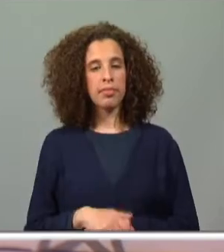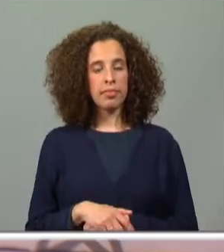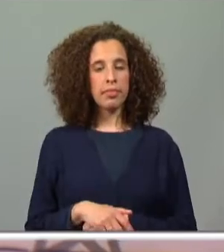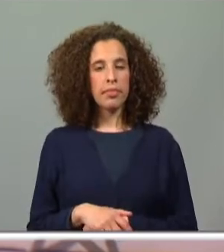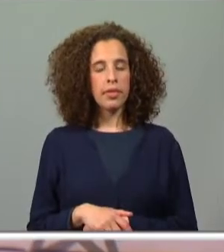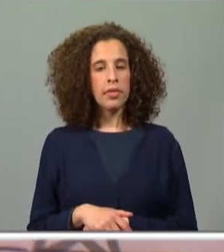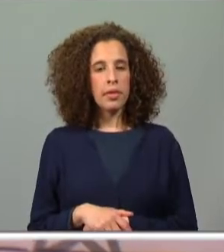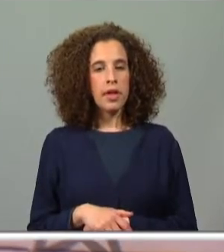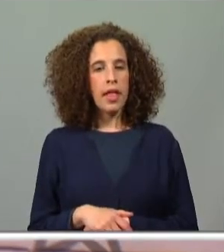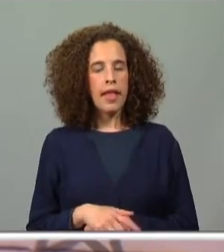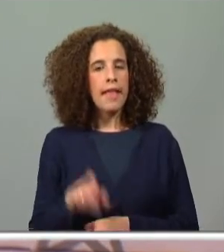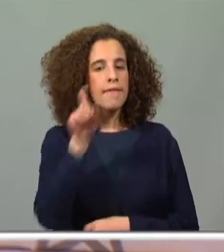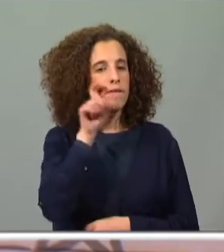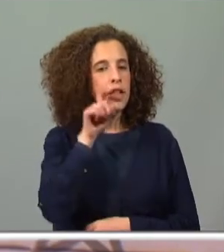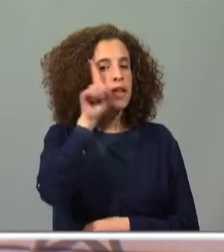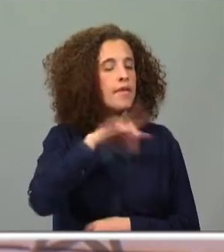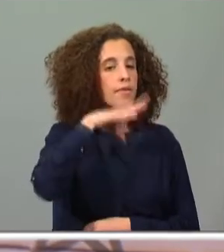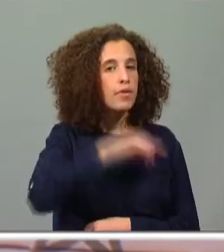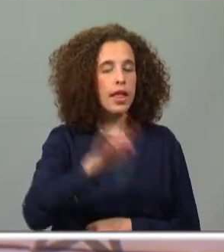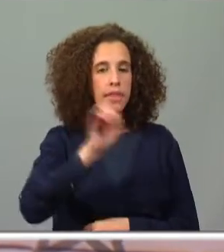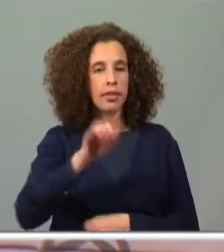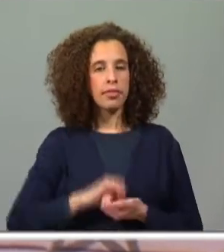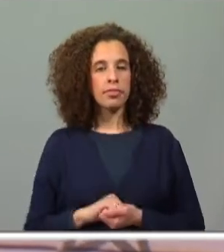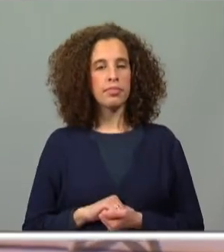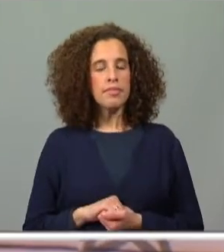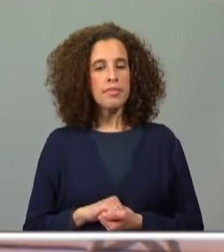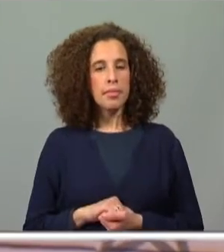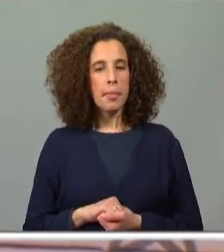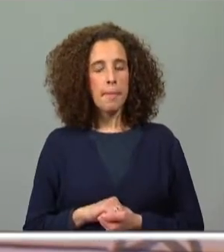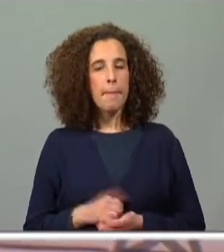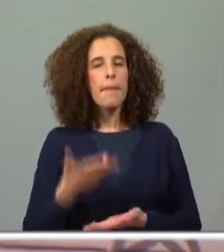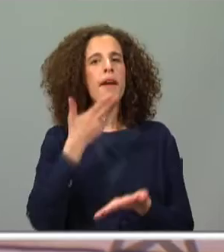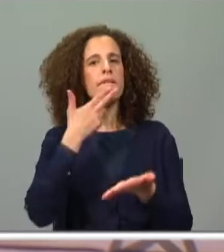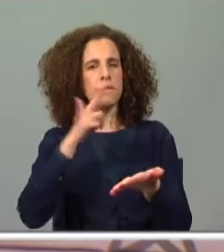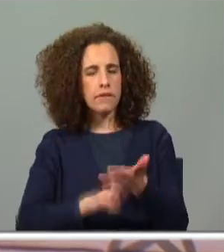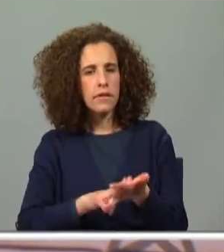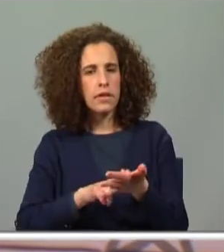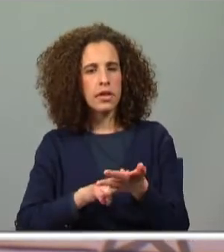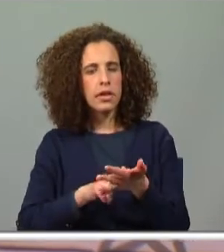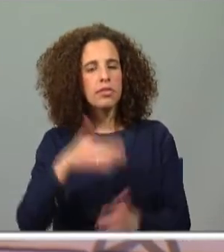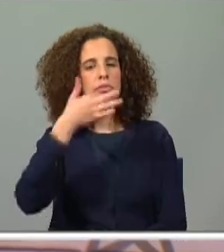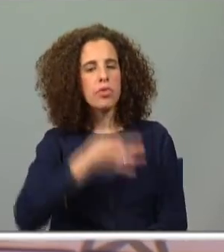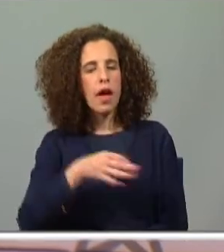a tentação de defender a filha não ela é verdadeira e assertiva na forma como 捍衛女兒的誘惑不是她真實而自信的方式